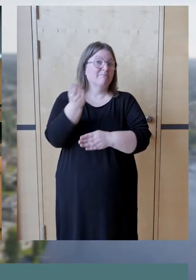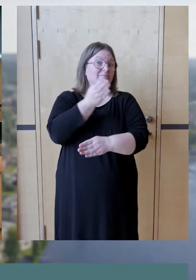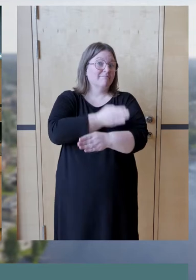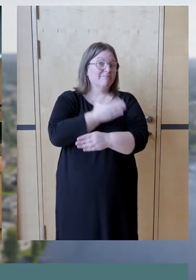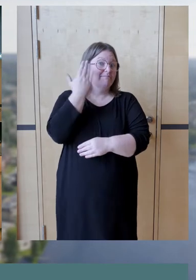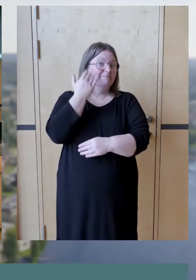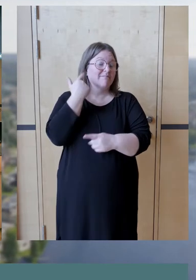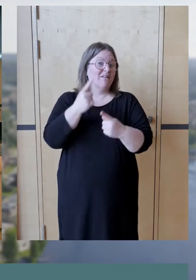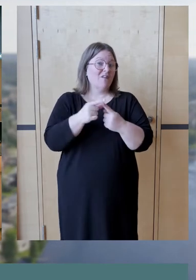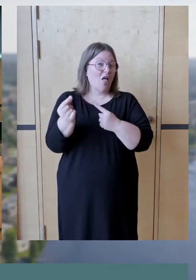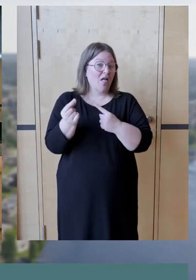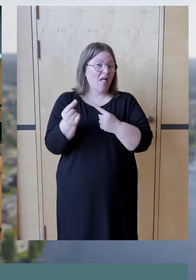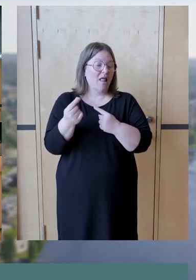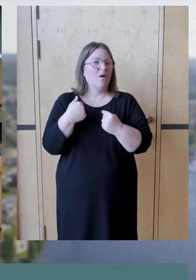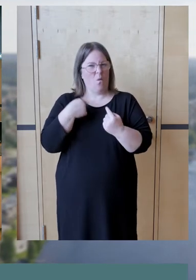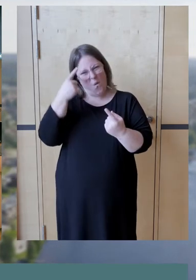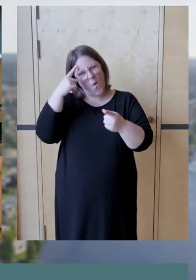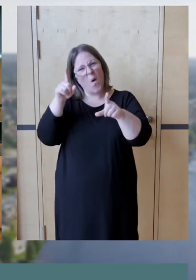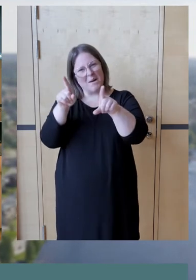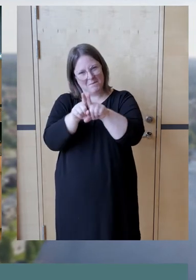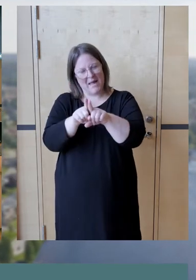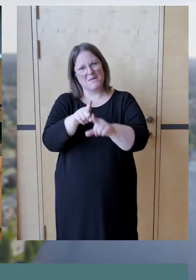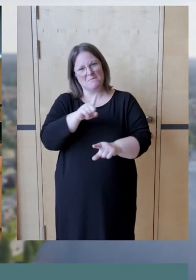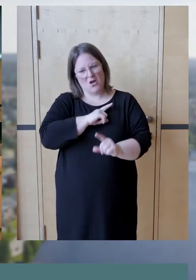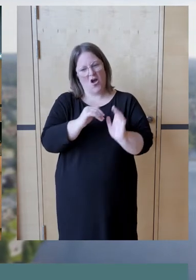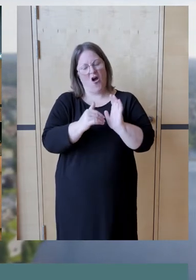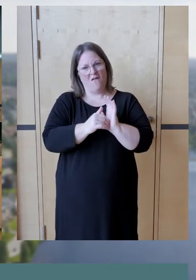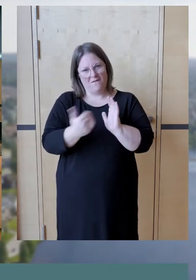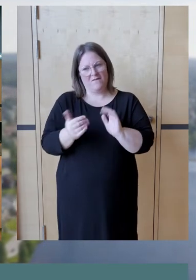Mycket av det är Andreas löwenhöök har talat om